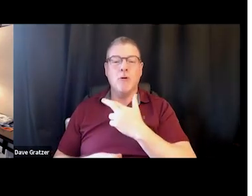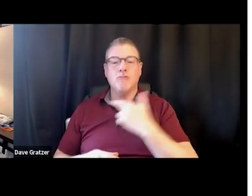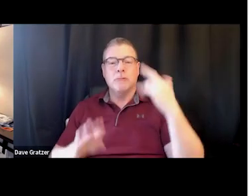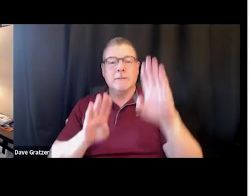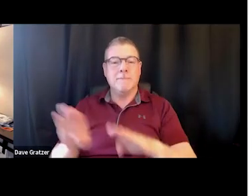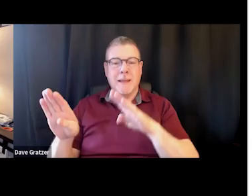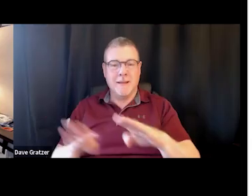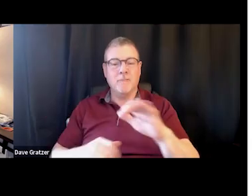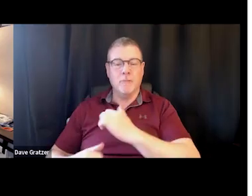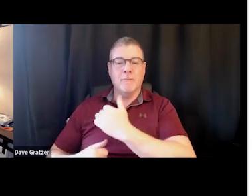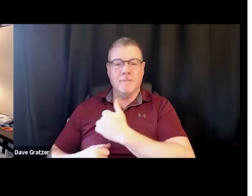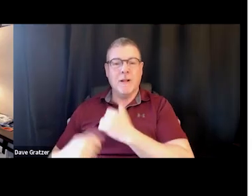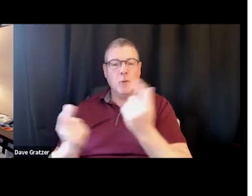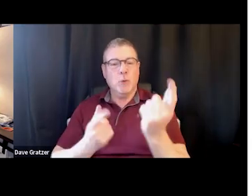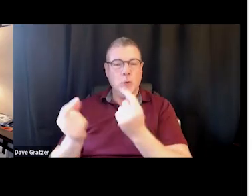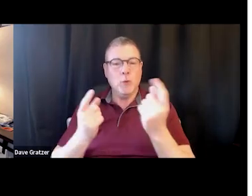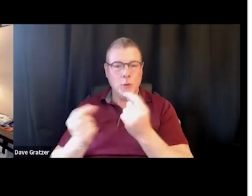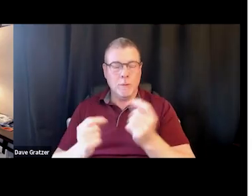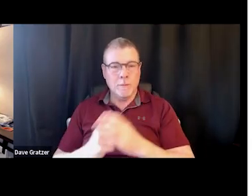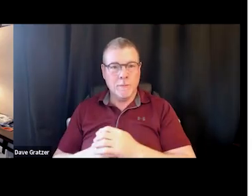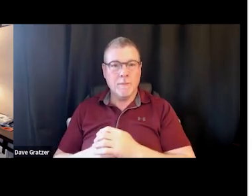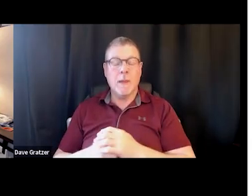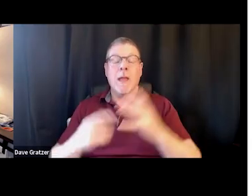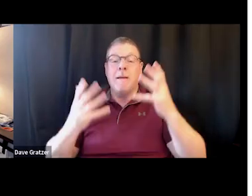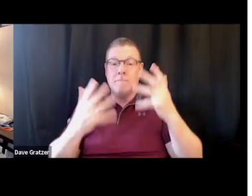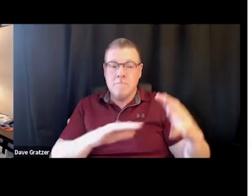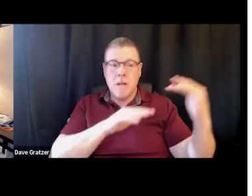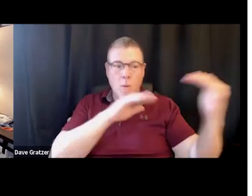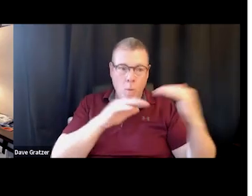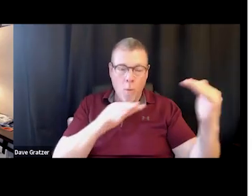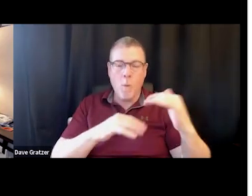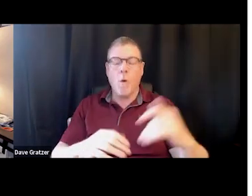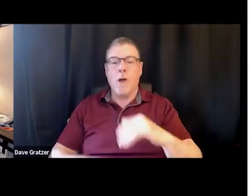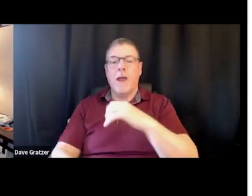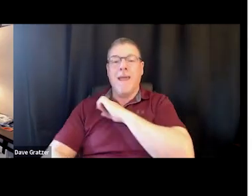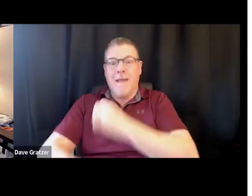en los que los veteranos pueden involucrarse. Cuando han estado en combate, su adrenalina está alta,